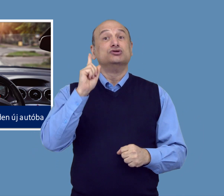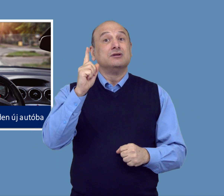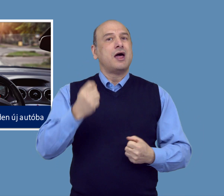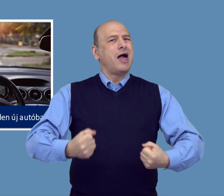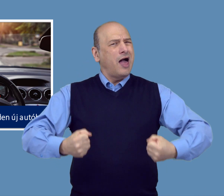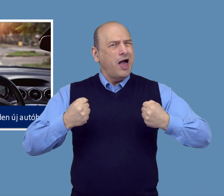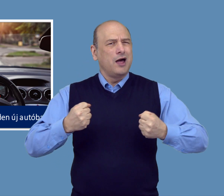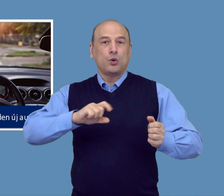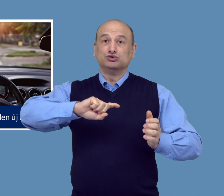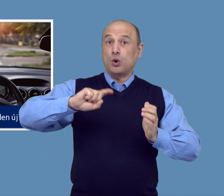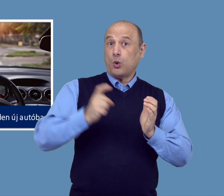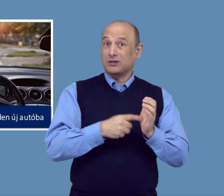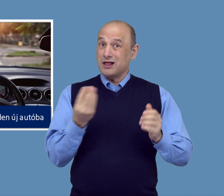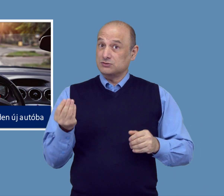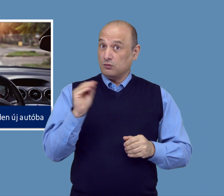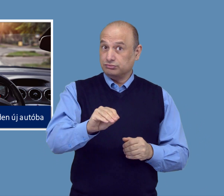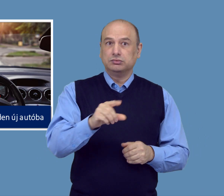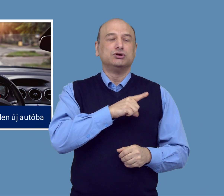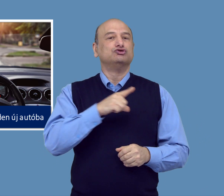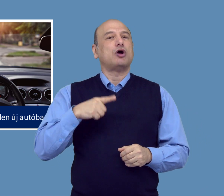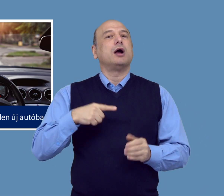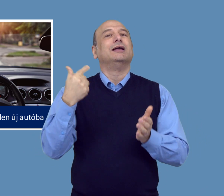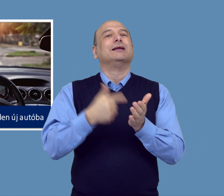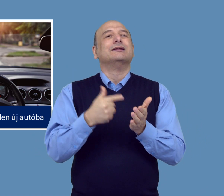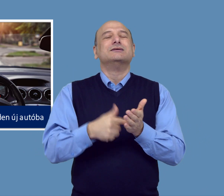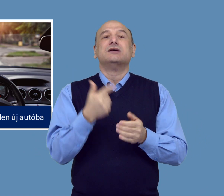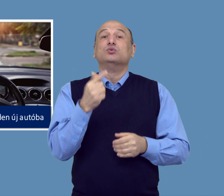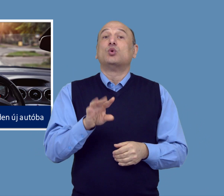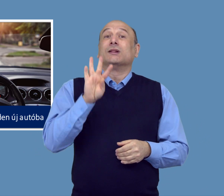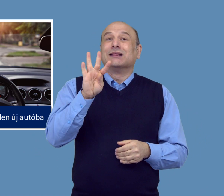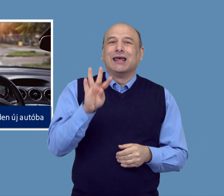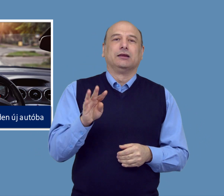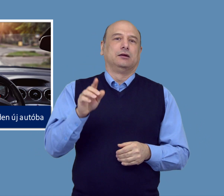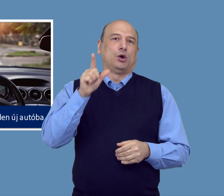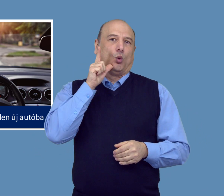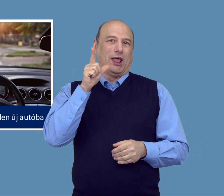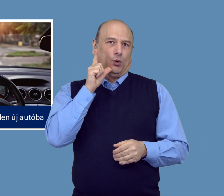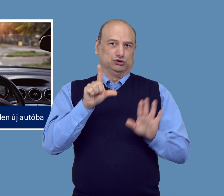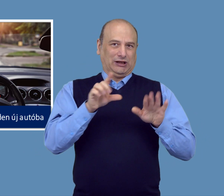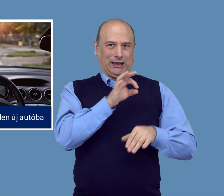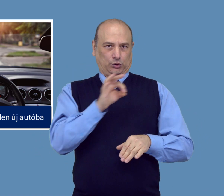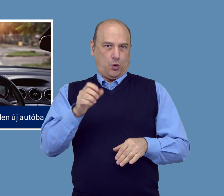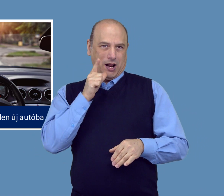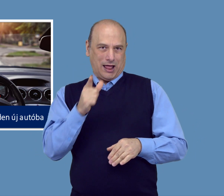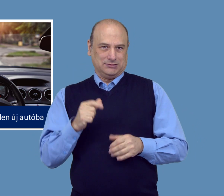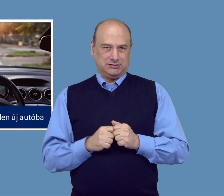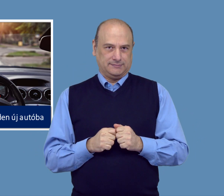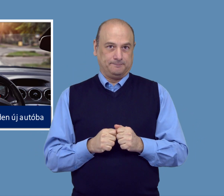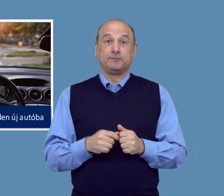de csak 2024. július 7-től lesznek kötelezőek az újonnan regisztrált gépkocsikban.